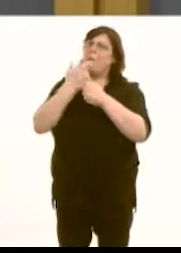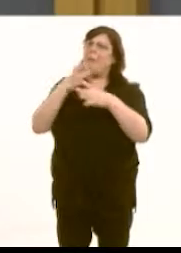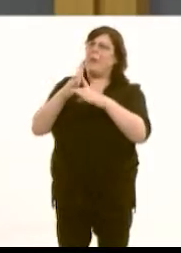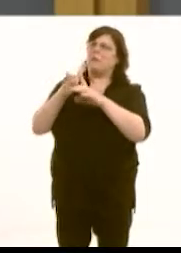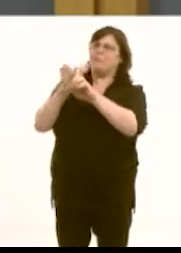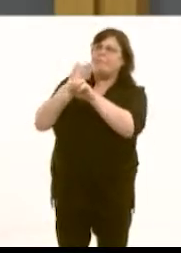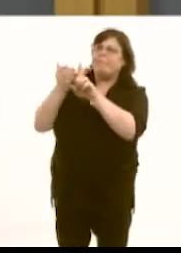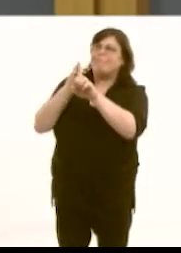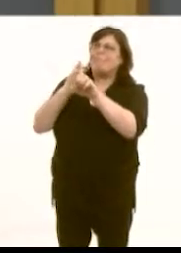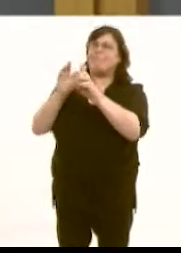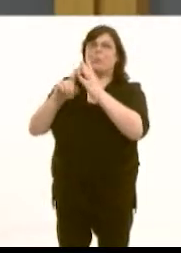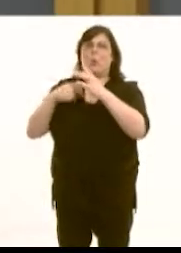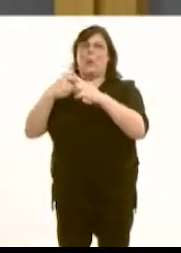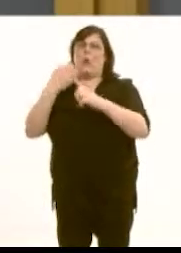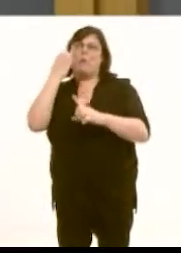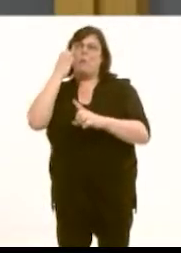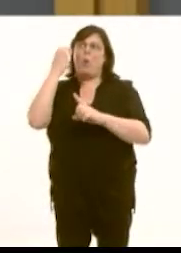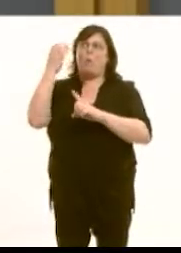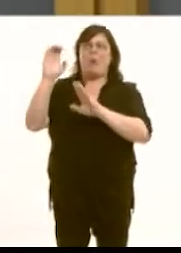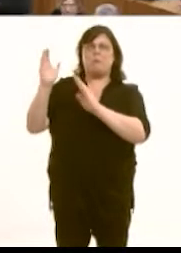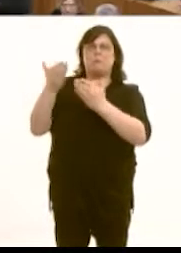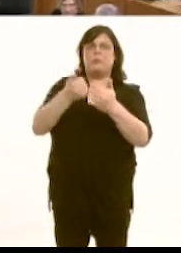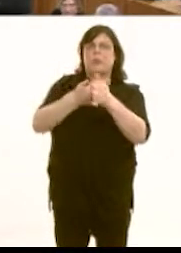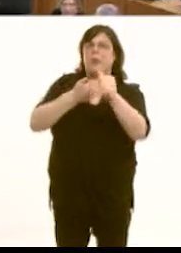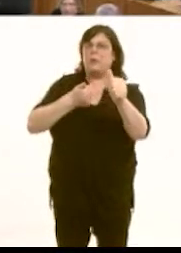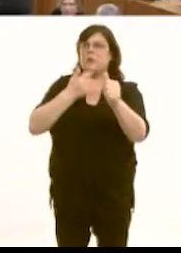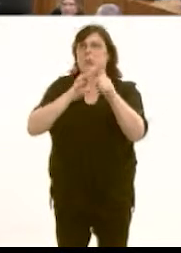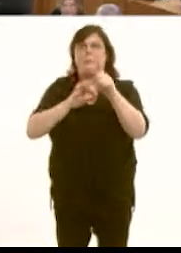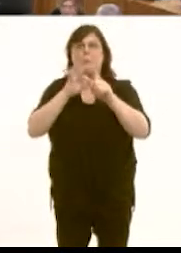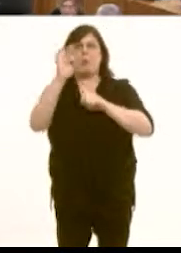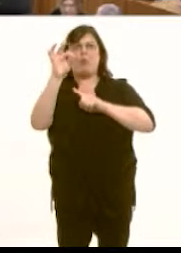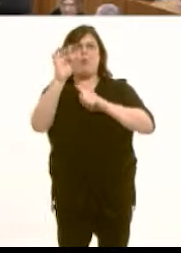Carwyn Jones: Yn gyntaf, rwyín deall y pwynt ynglyn ag Iwerddon, fel rhywun sydd ‚ chwaer